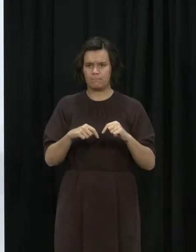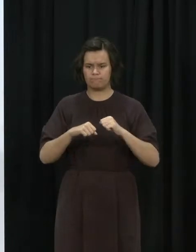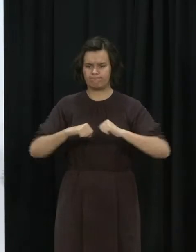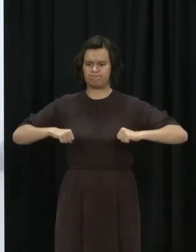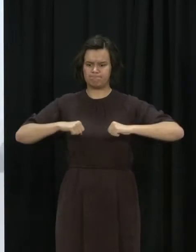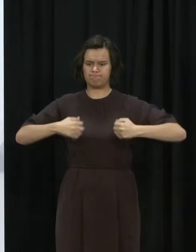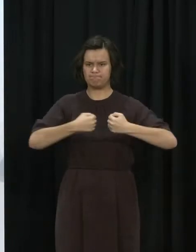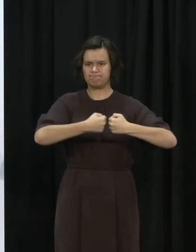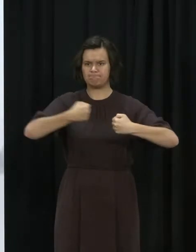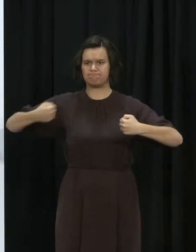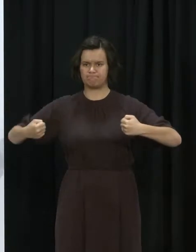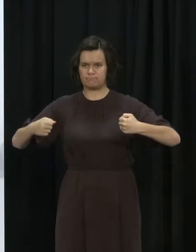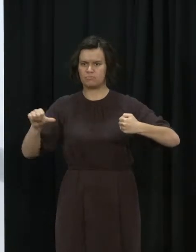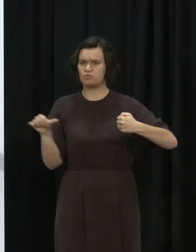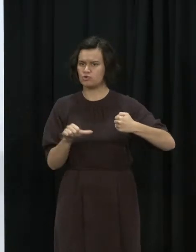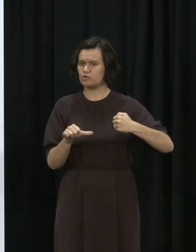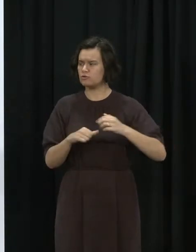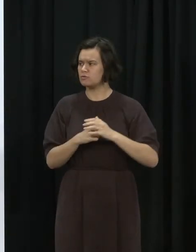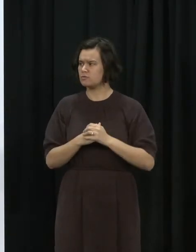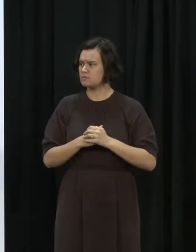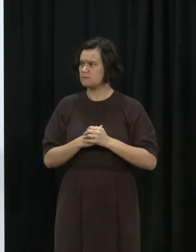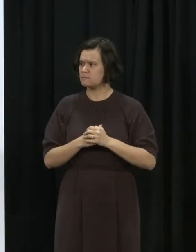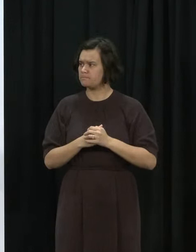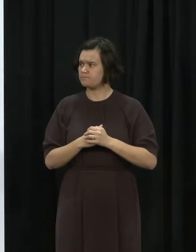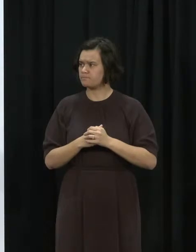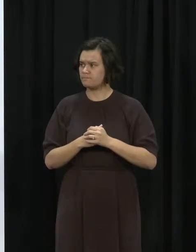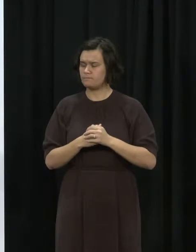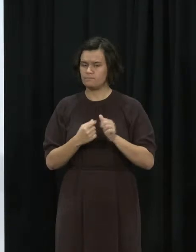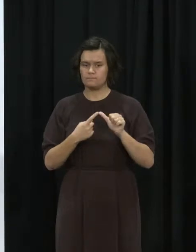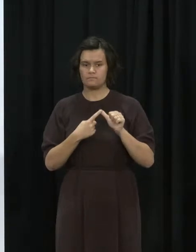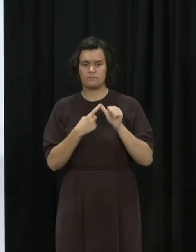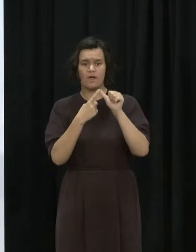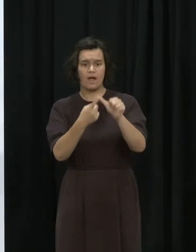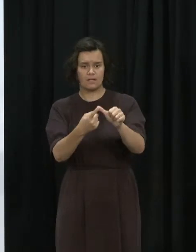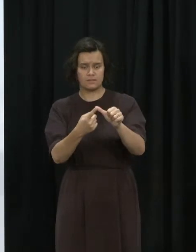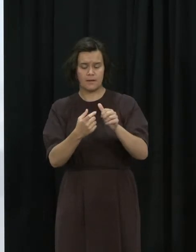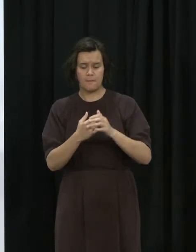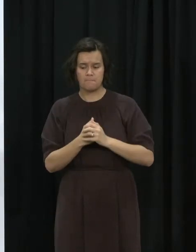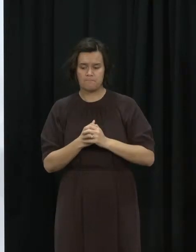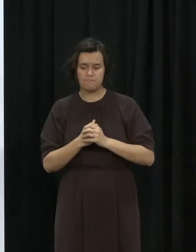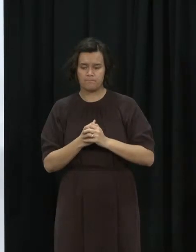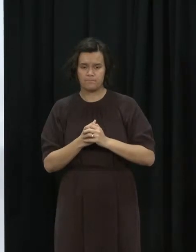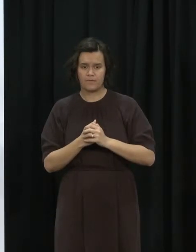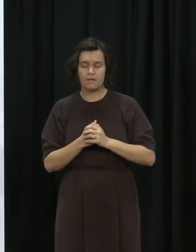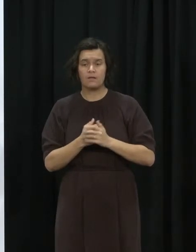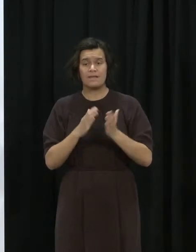tino tika. E te Minita, ki to whakaaro inaianei me whakawhanuihia te